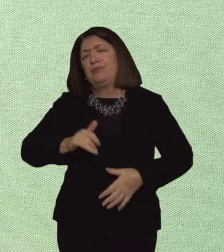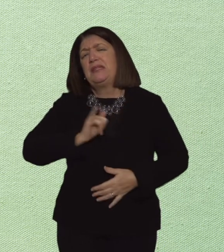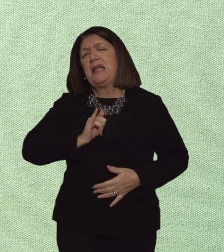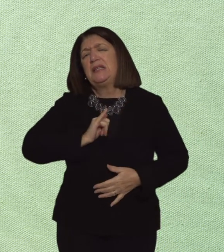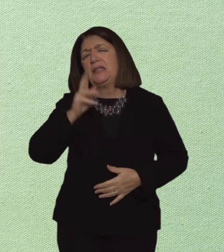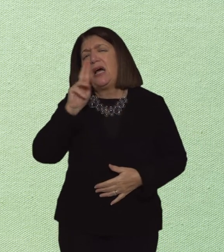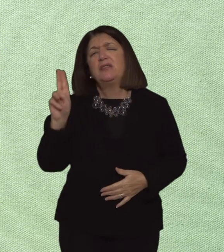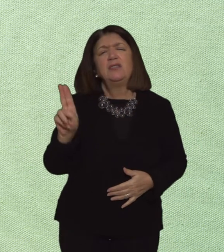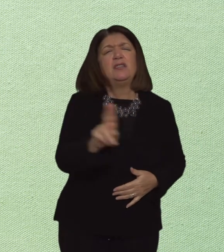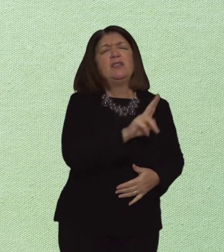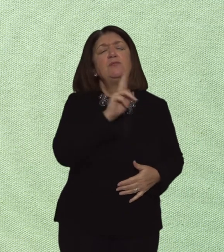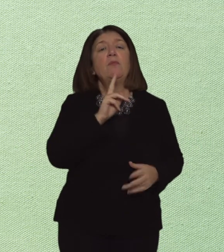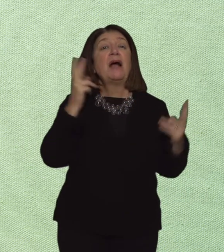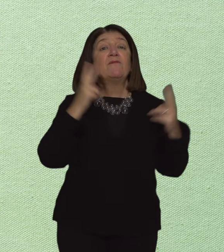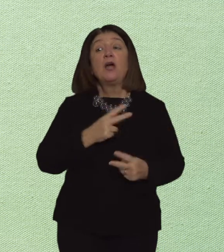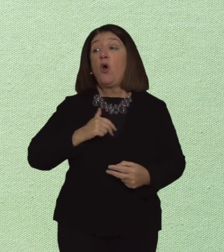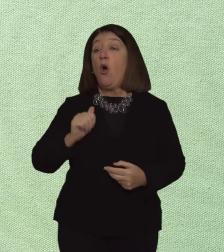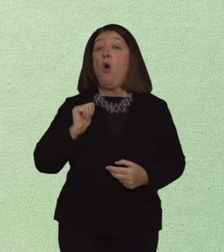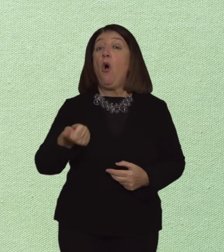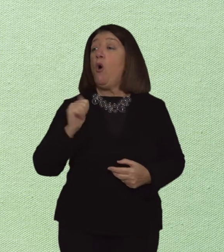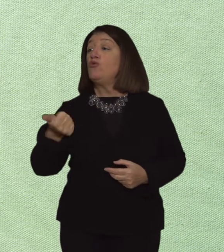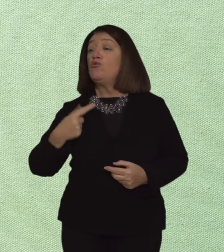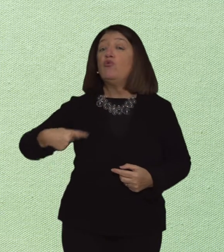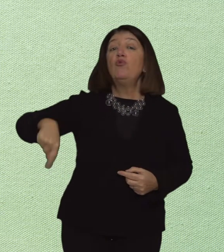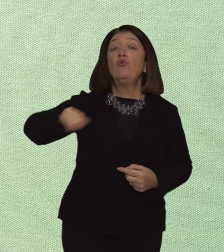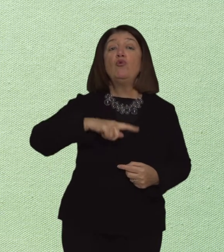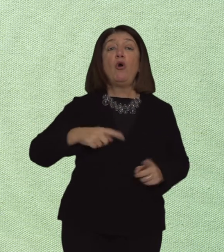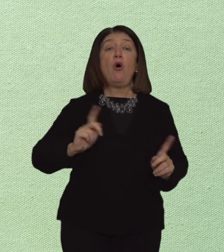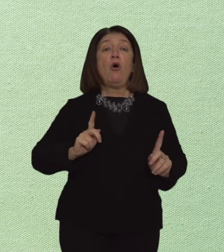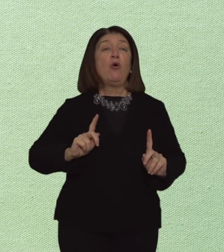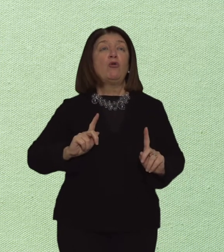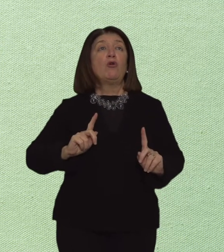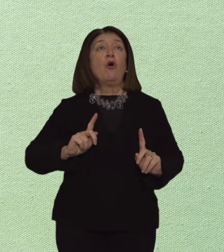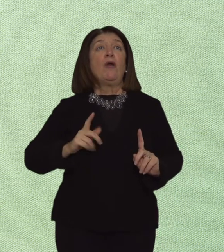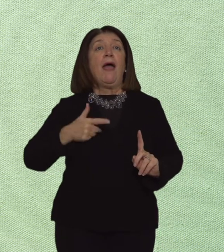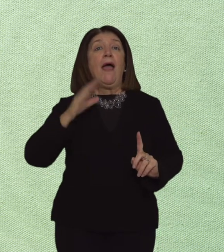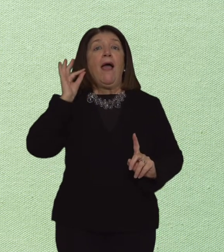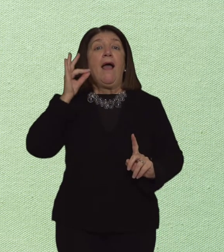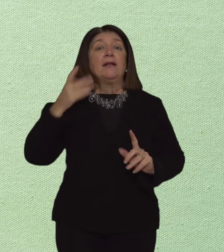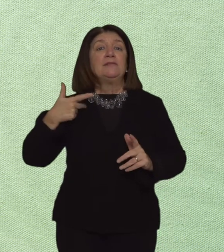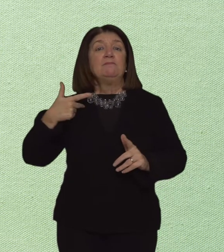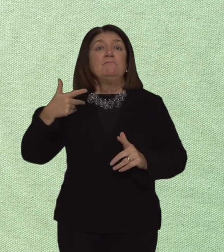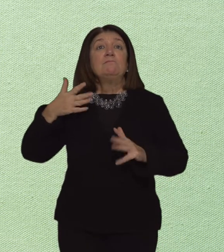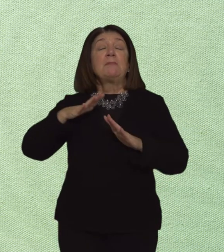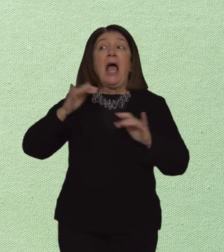tutti, ognuno di noi non è una monade, ognuno di noi ha in sé molteplici identità e questo